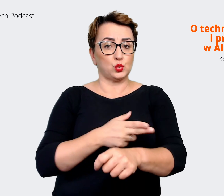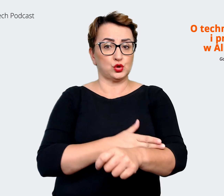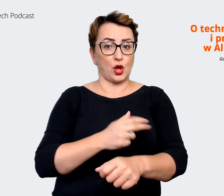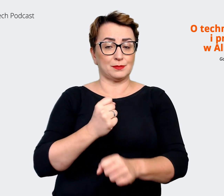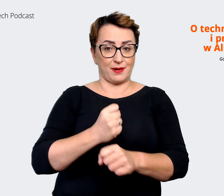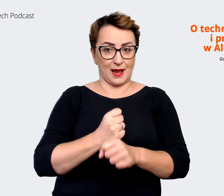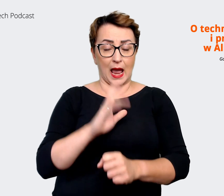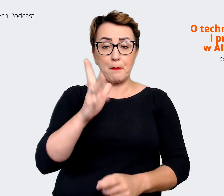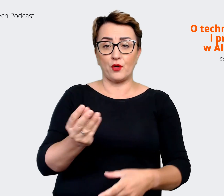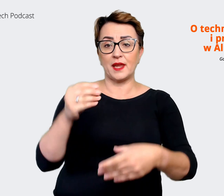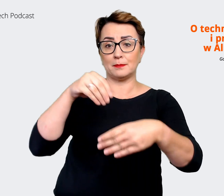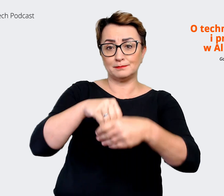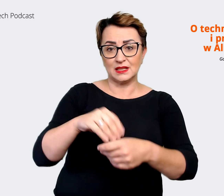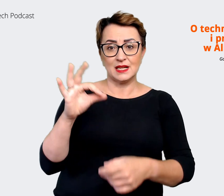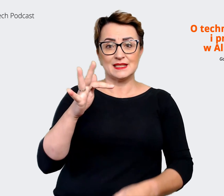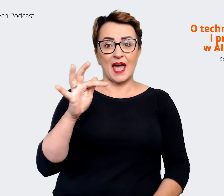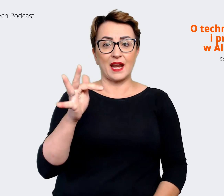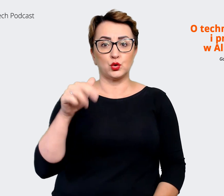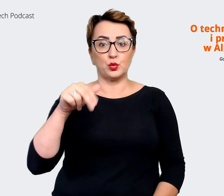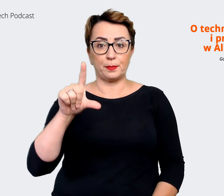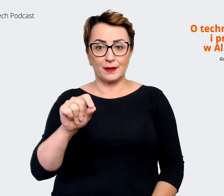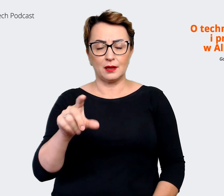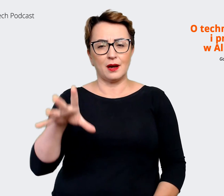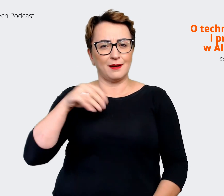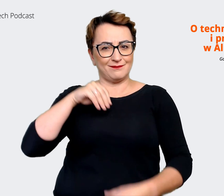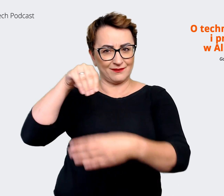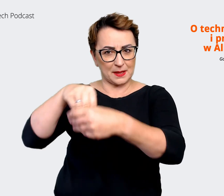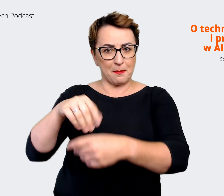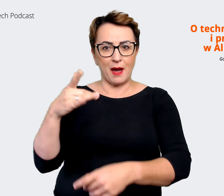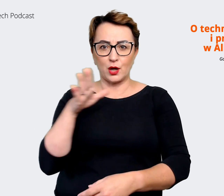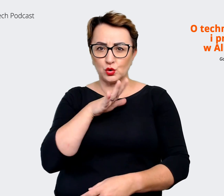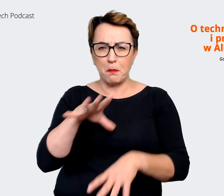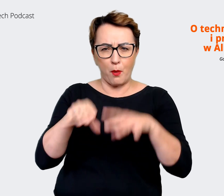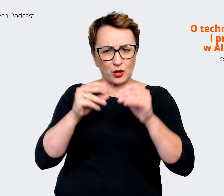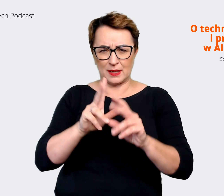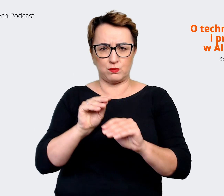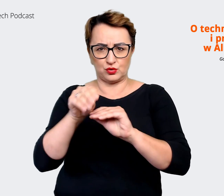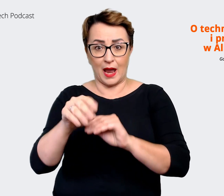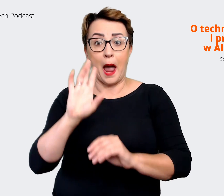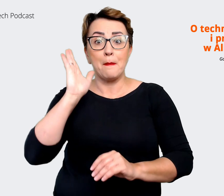dołączyłem do startupu troszeczkę później niż Mariusz, bo nie na samym początku i potem Allegro.